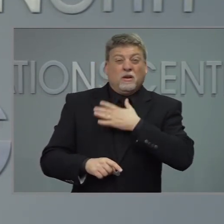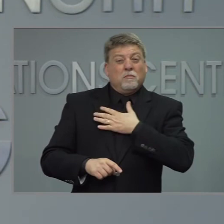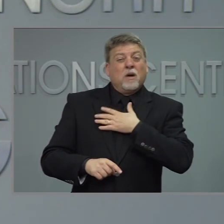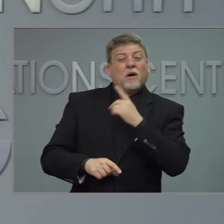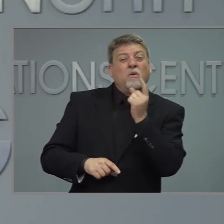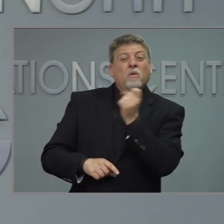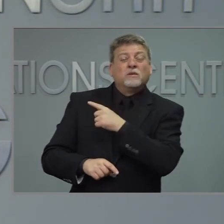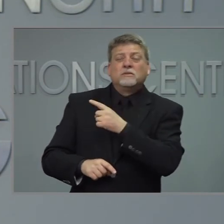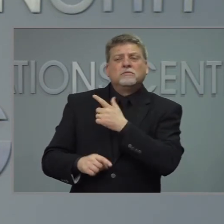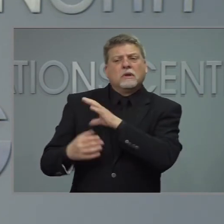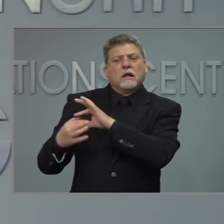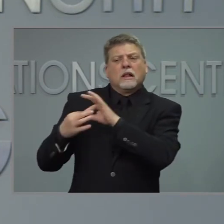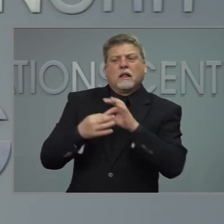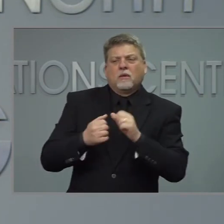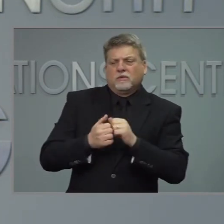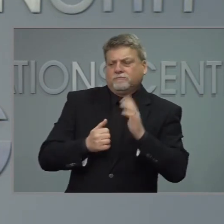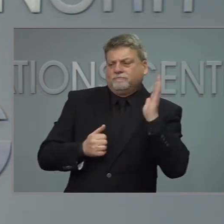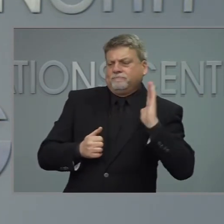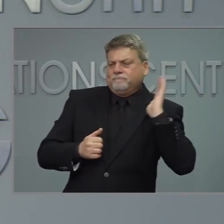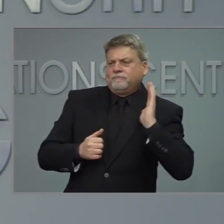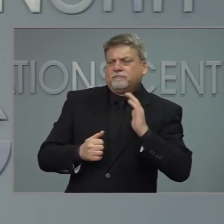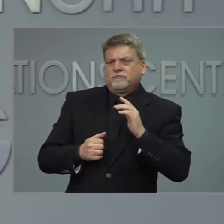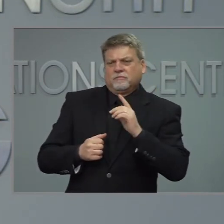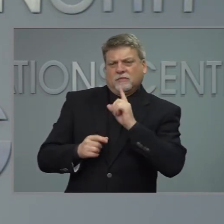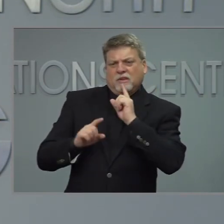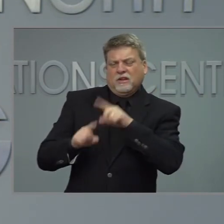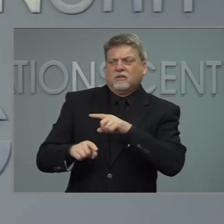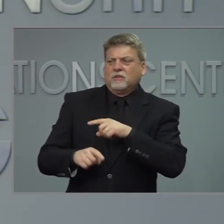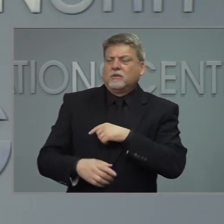Y yo tengo una también de seguimiento, un.